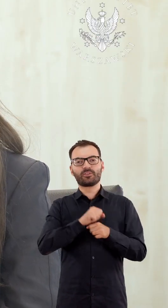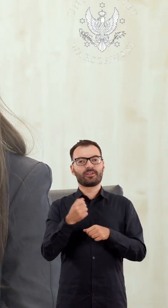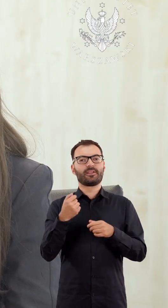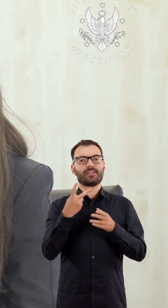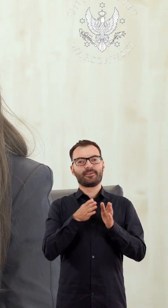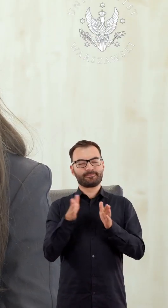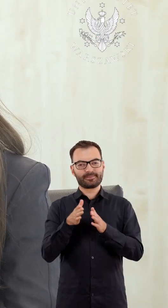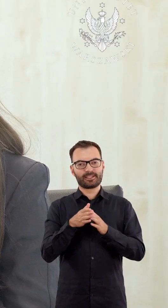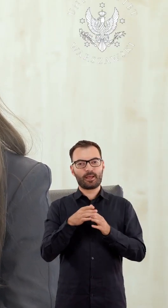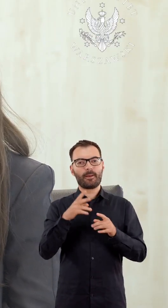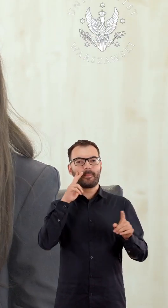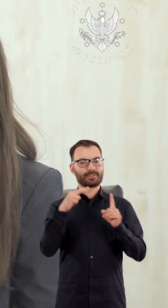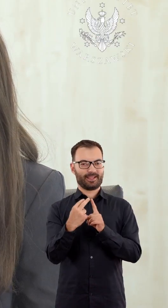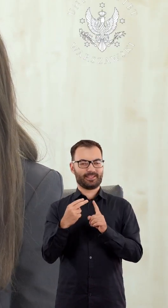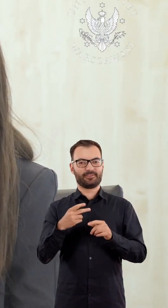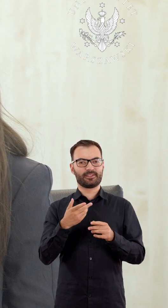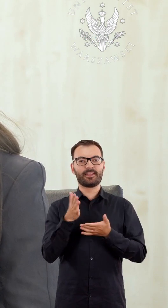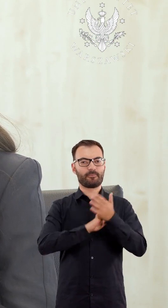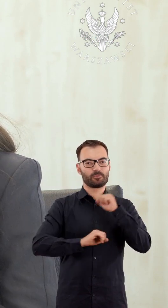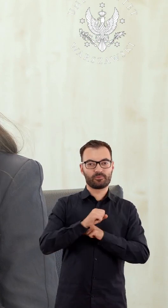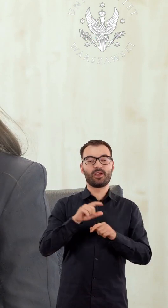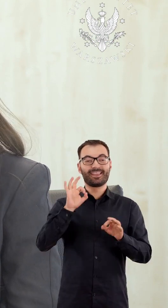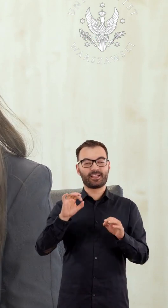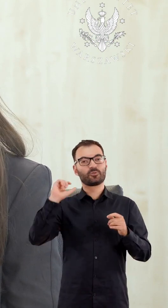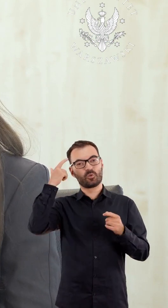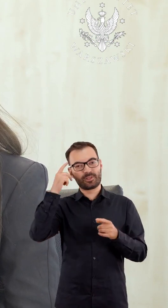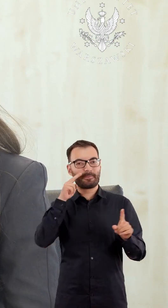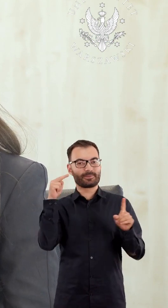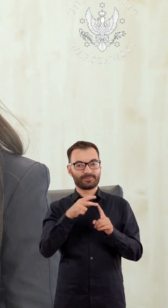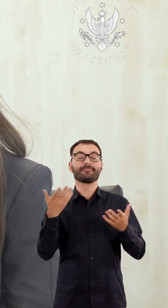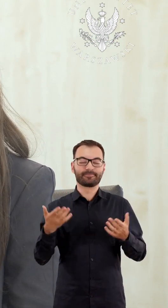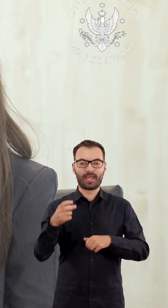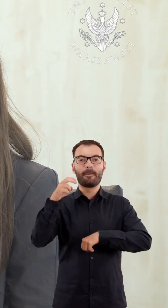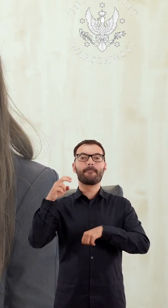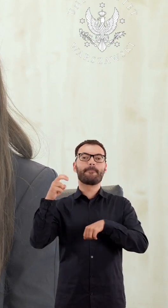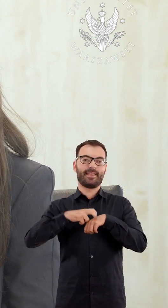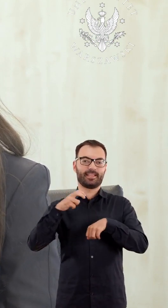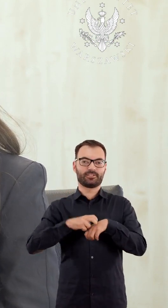I współcześnie niestety najbardziej zakorzenionym modelem jest właśnie model medyczny, czyli interpretowanie niepełnosprawności